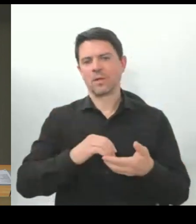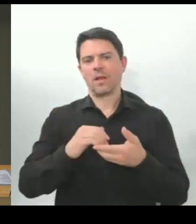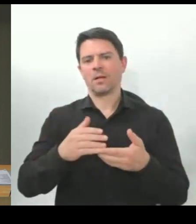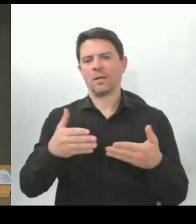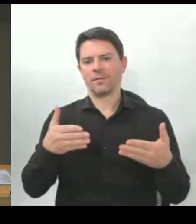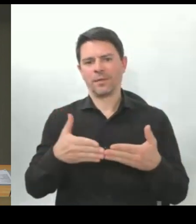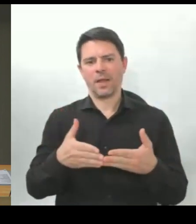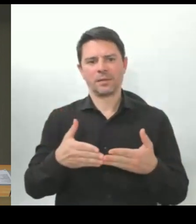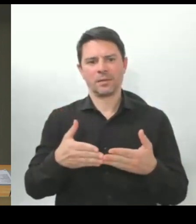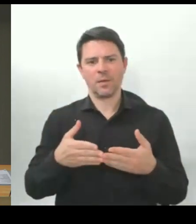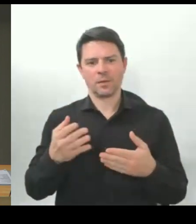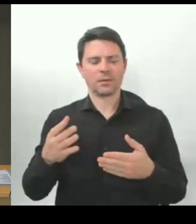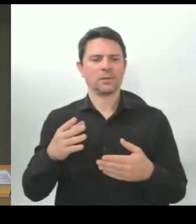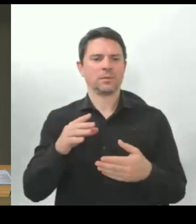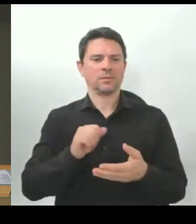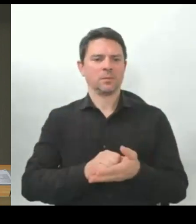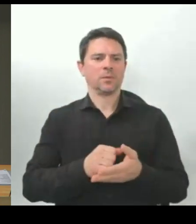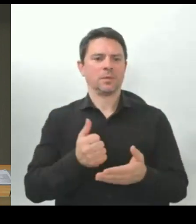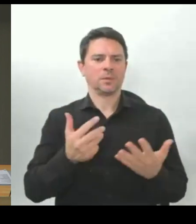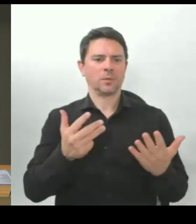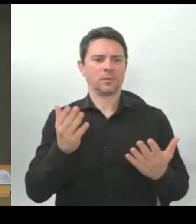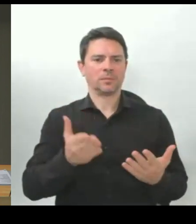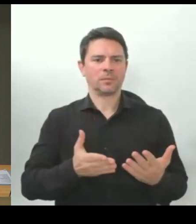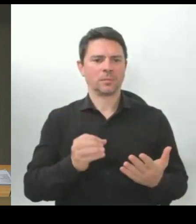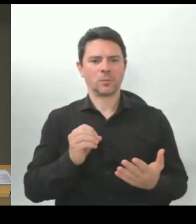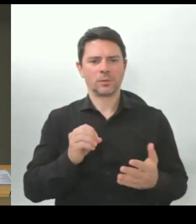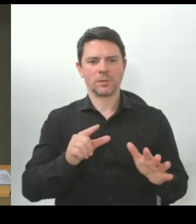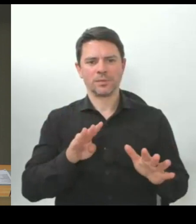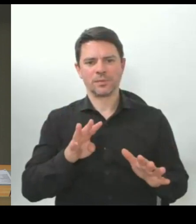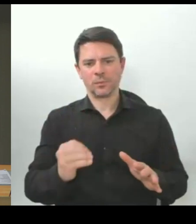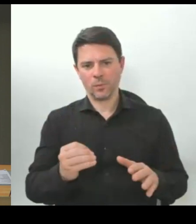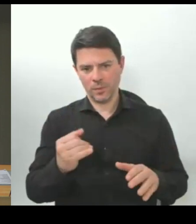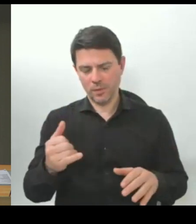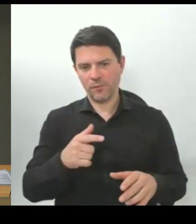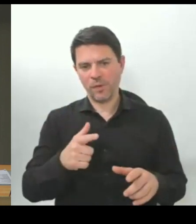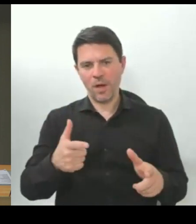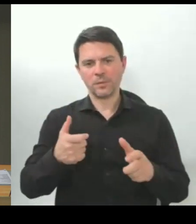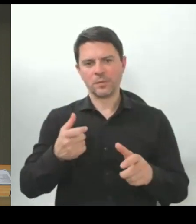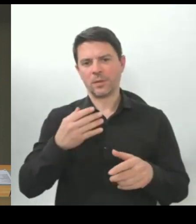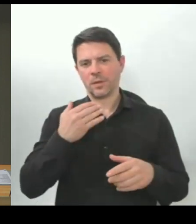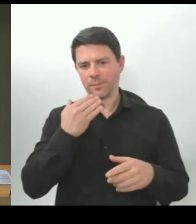Berlin Drucksache 190816. Zusammenstellung der vom Senat vorgelegten Rechtsverordnungen.